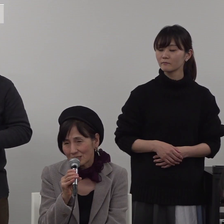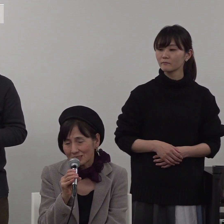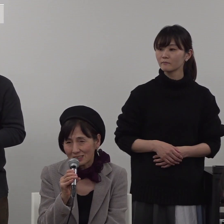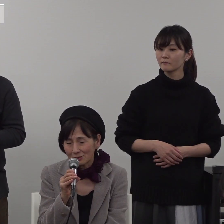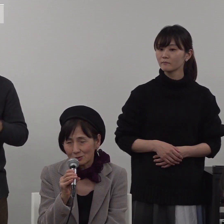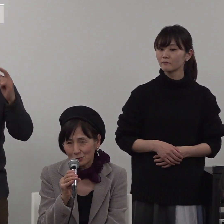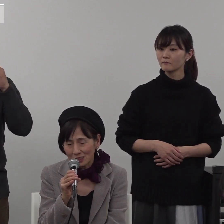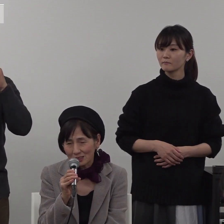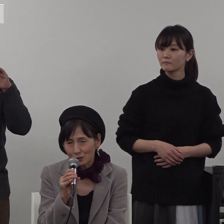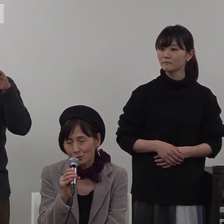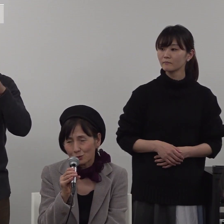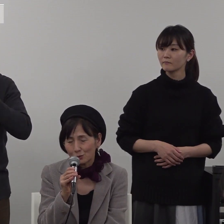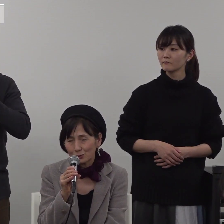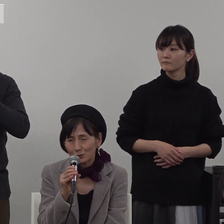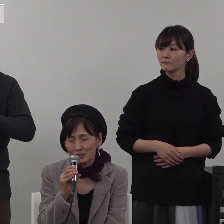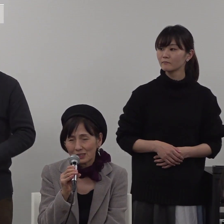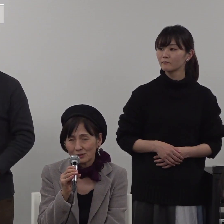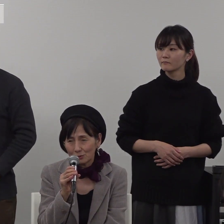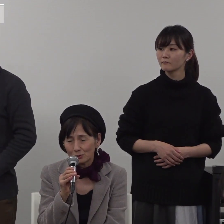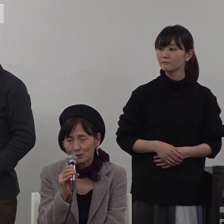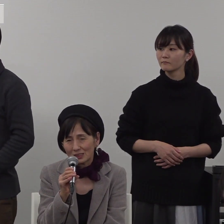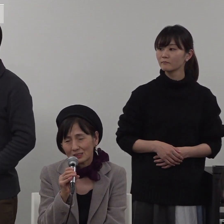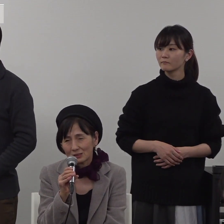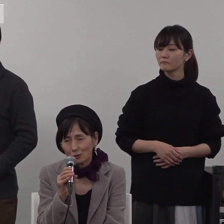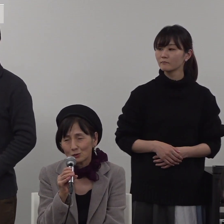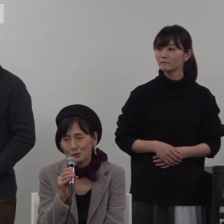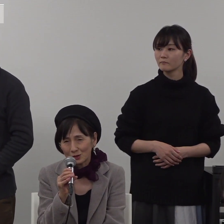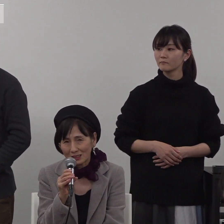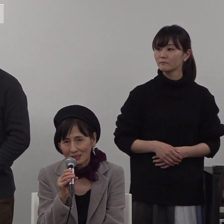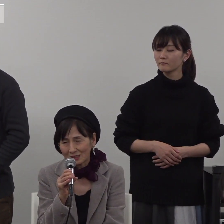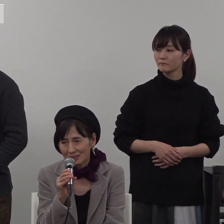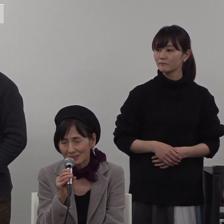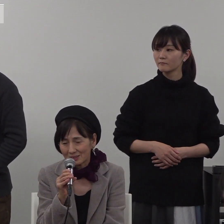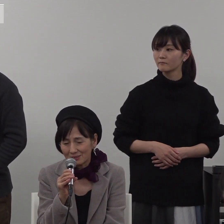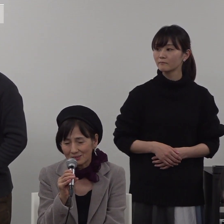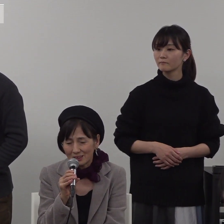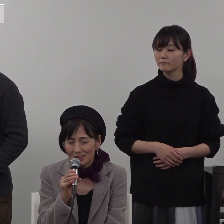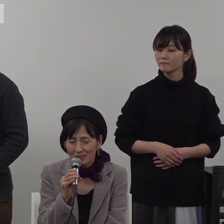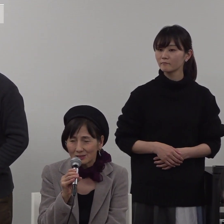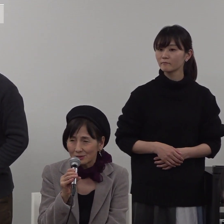これ「シャルル・ボネ症候群」っていう症状だったんですけど